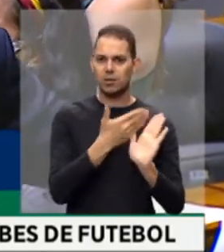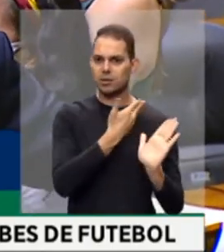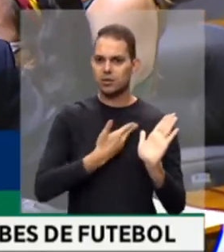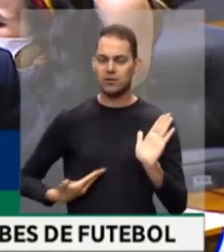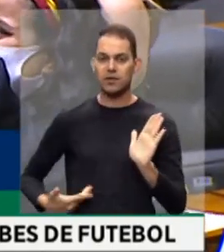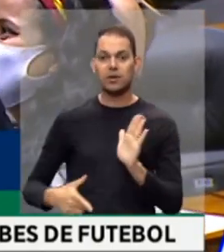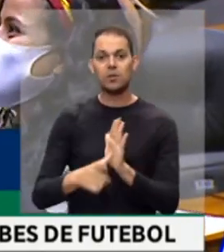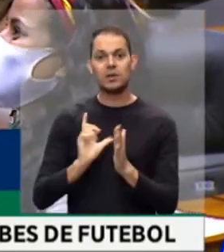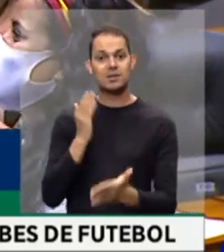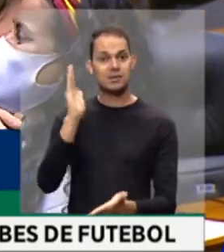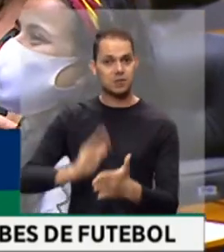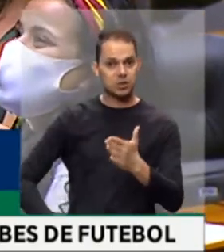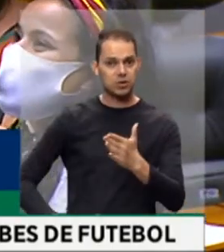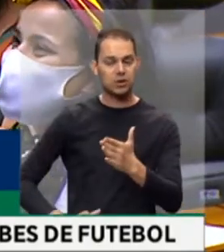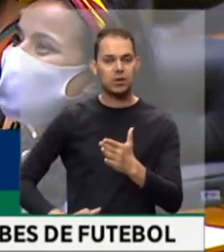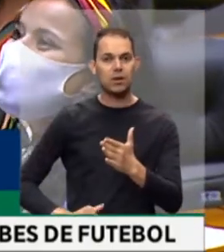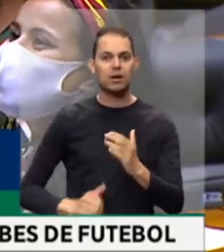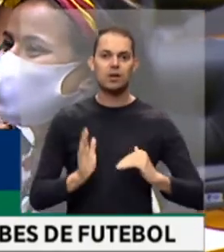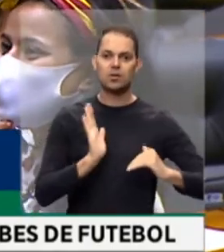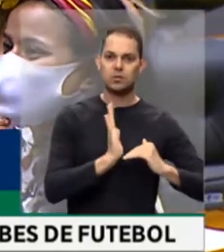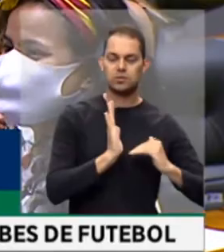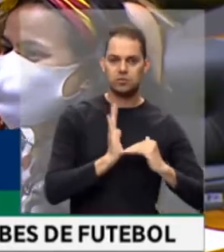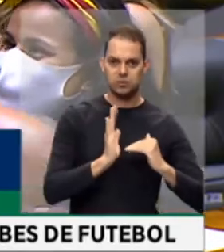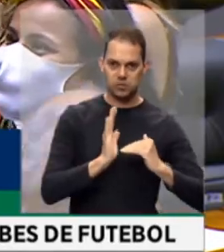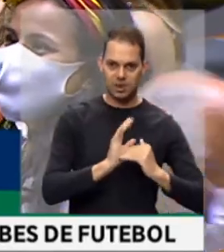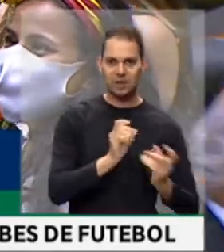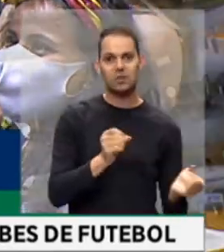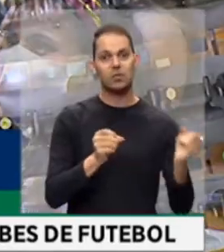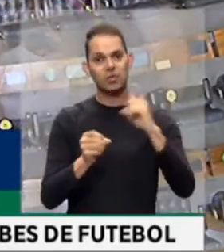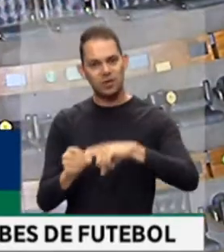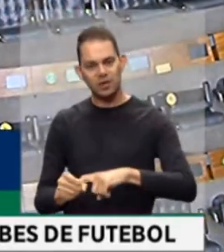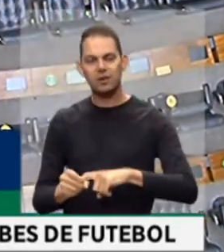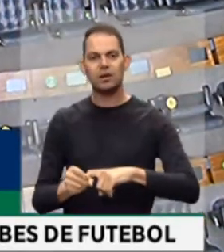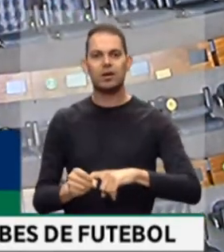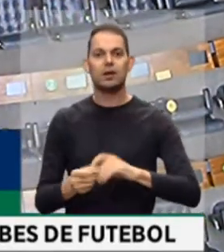DISPOSITIVO, ART. 57 DA LEI QUE A CÂMARA, POR PROPOSTA DO GOVERNO HAVIA RETIRADO. O